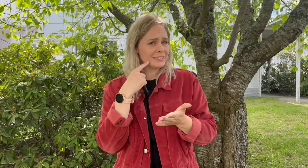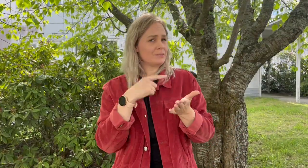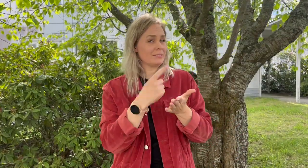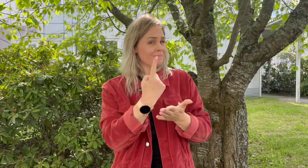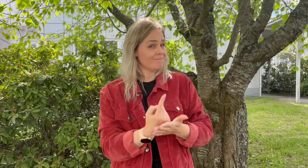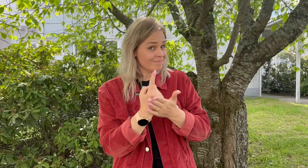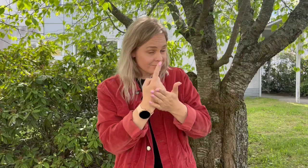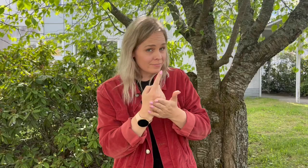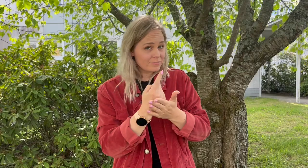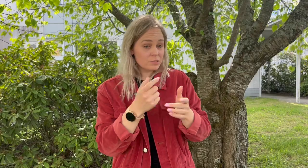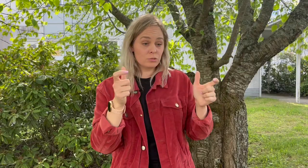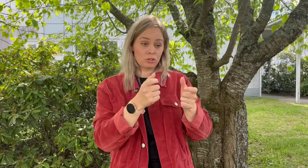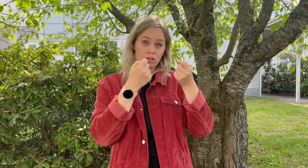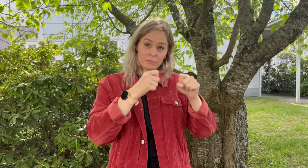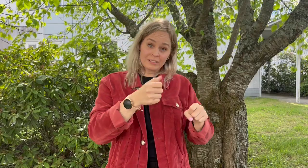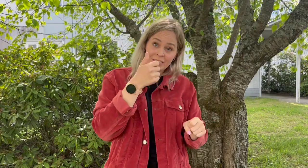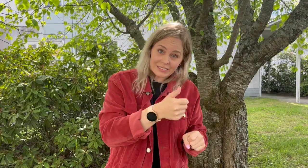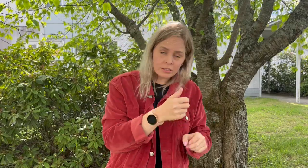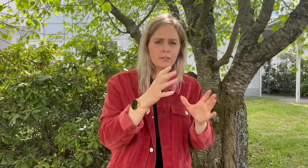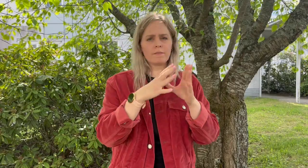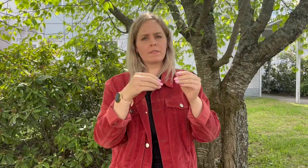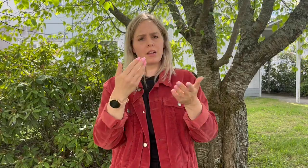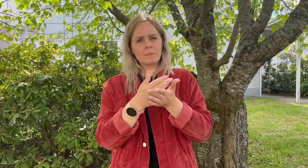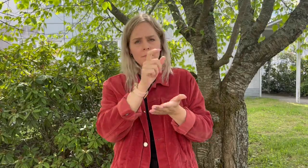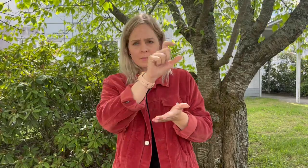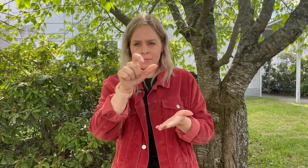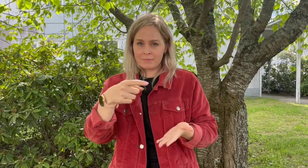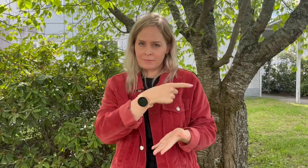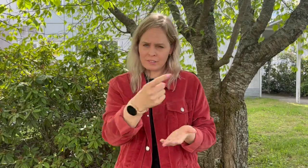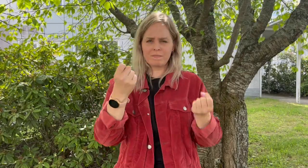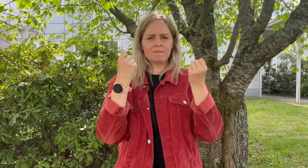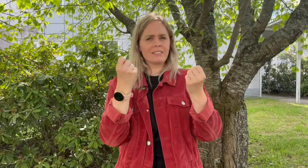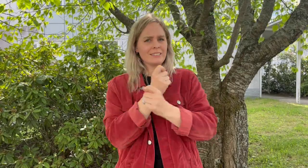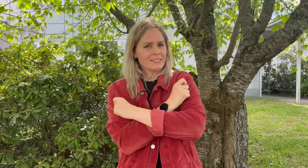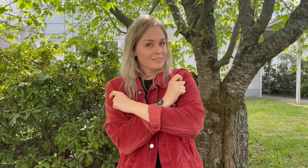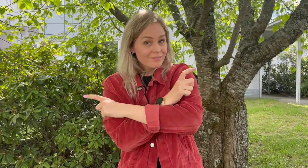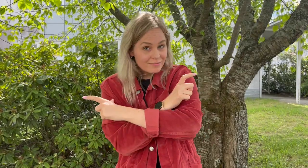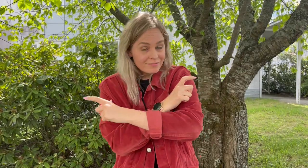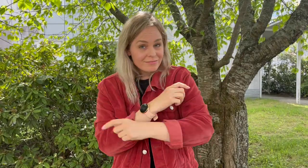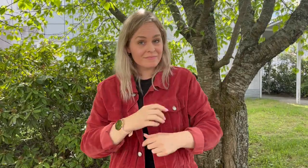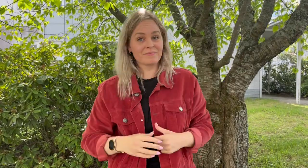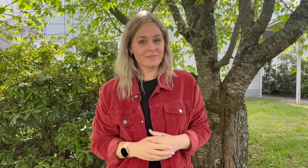kuten esimerkiksi yhdistystoiminnan ja vapaaehtoisten vahvistamiseen.